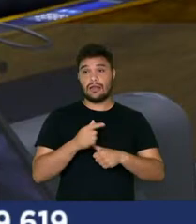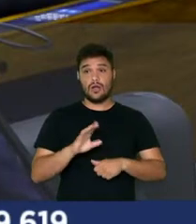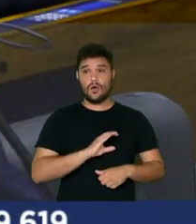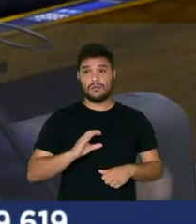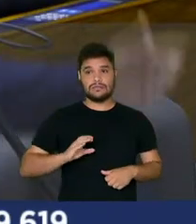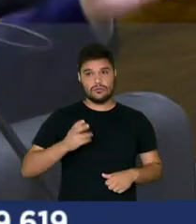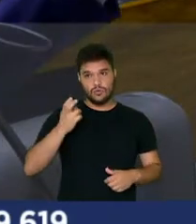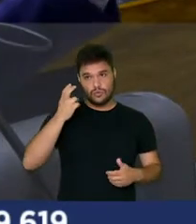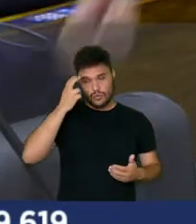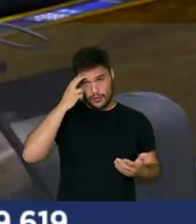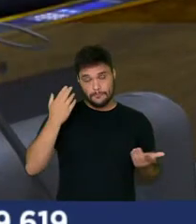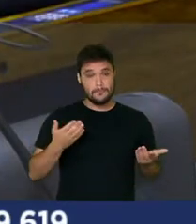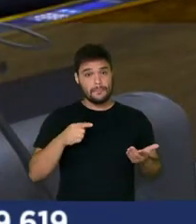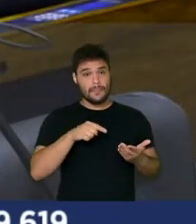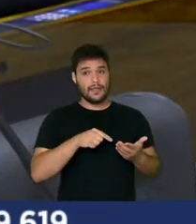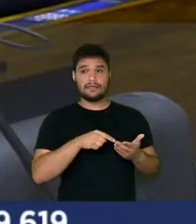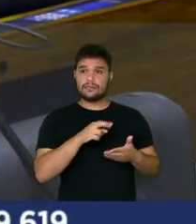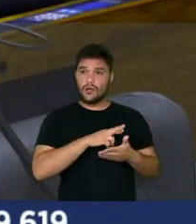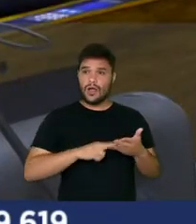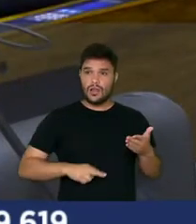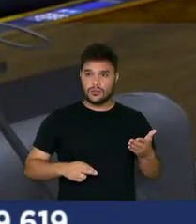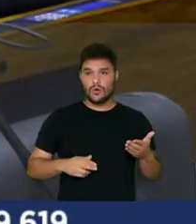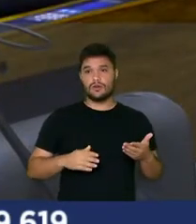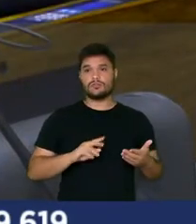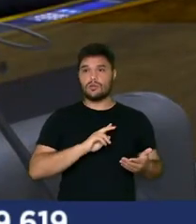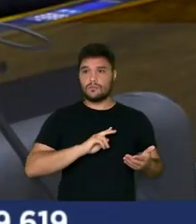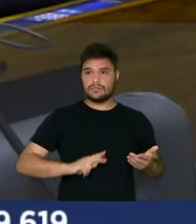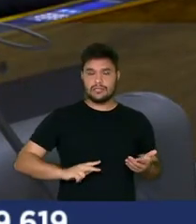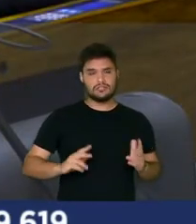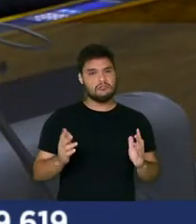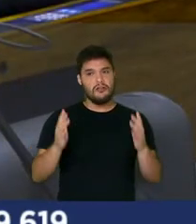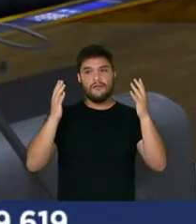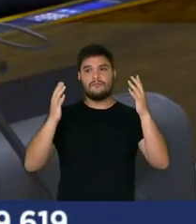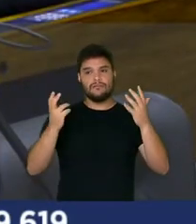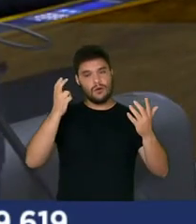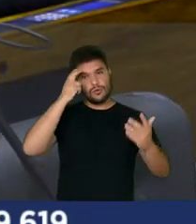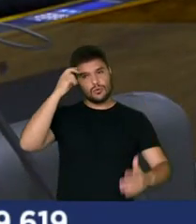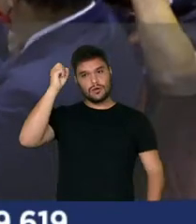DA SUBEMENDA SUBSTITUTIVA DA COMISSÃO DE CULTURA. ESTE É O PARECER, SENHOR PRESIDENTE,